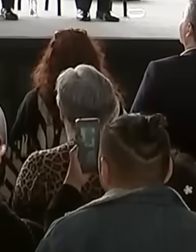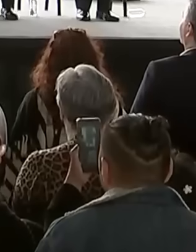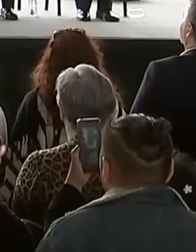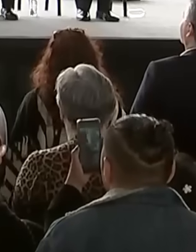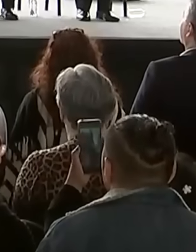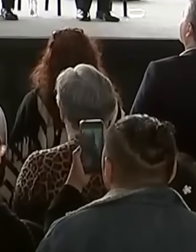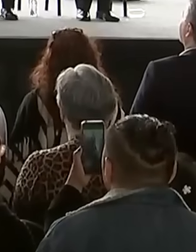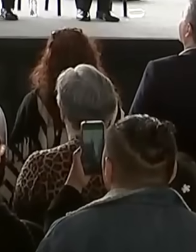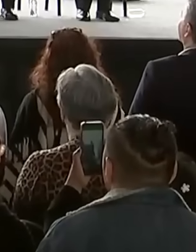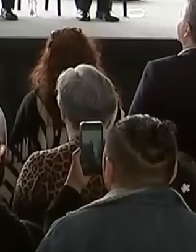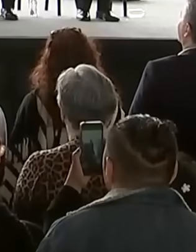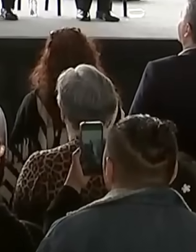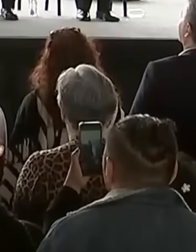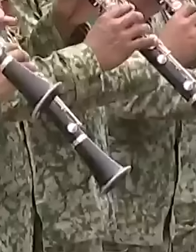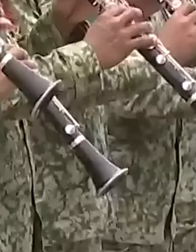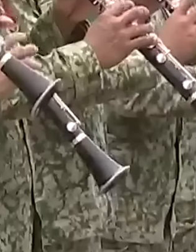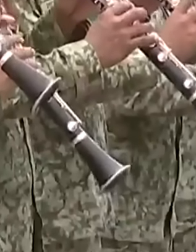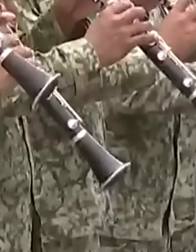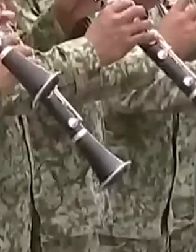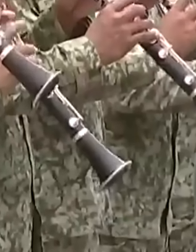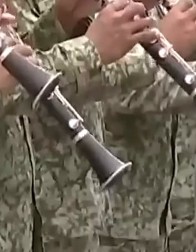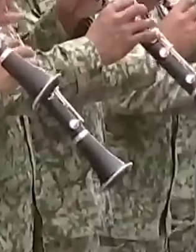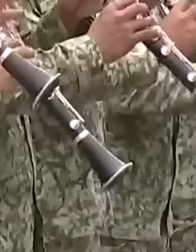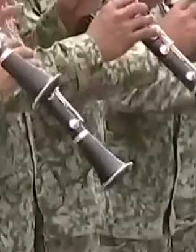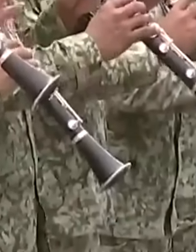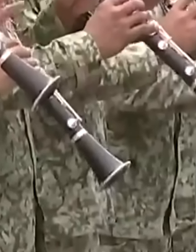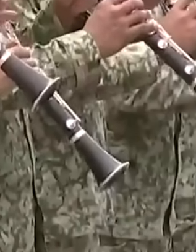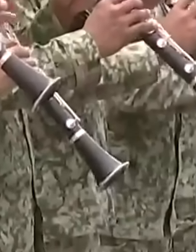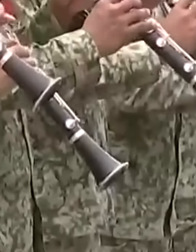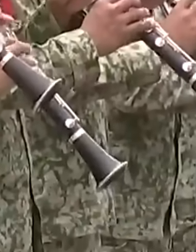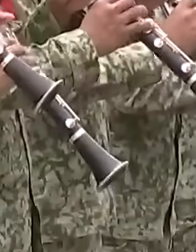que recién su centro la tierra [Música]